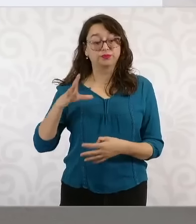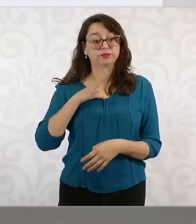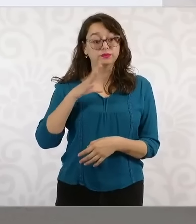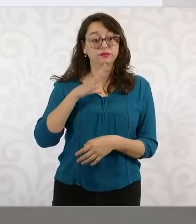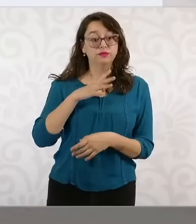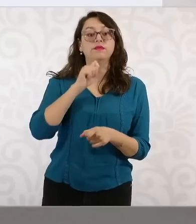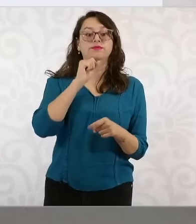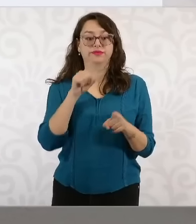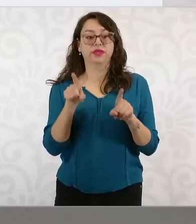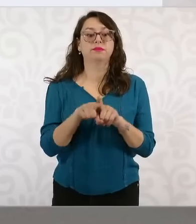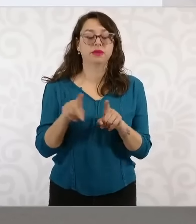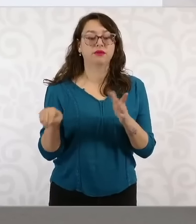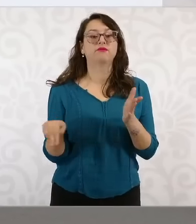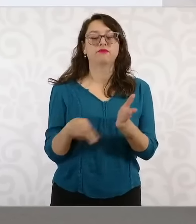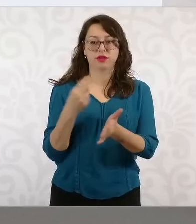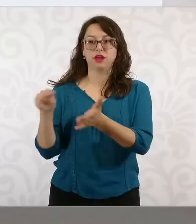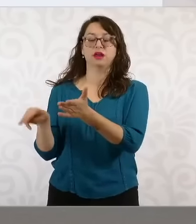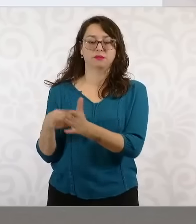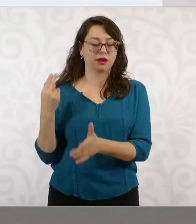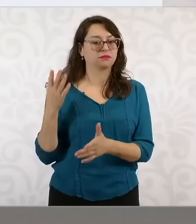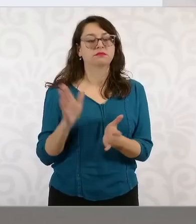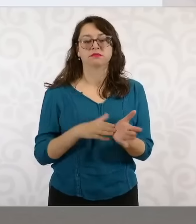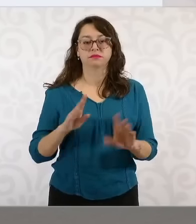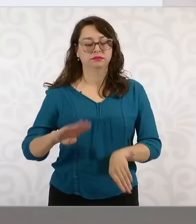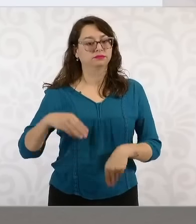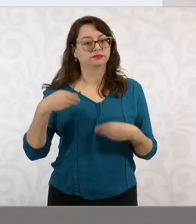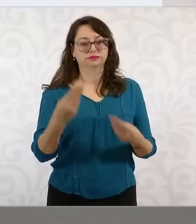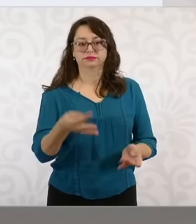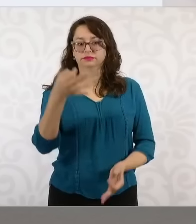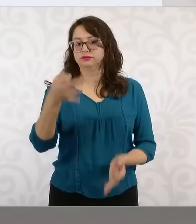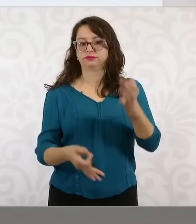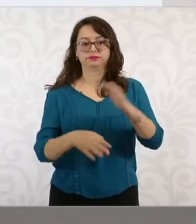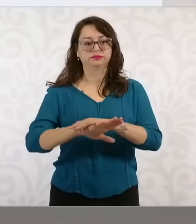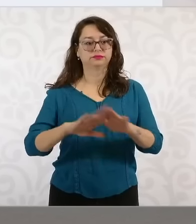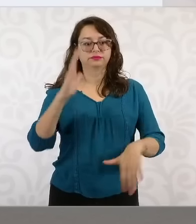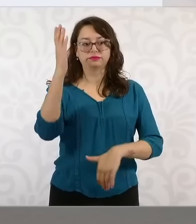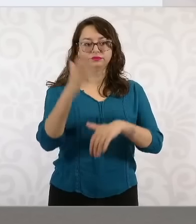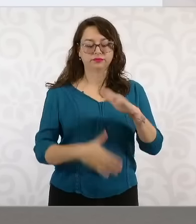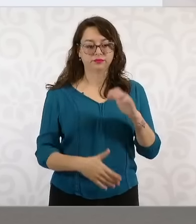firma para el desistimiento de esta acción. Y en el esquema de descuento y de reestructura, ahí